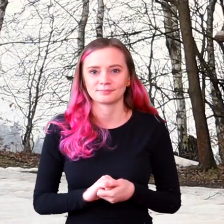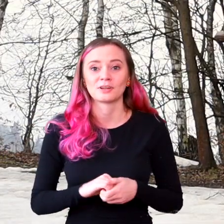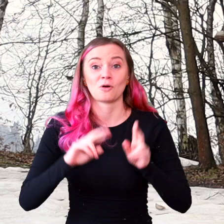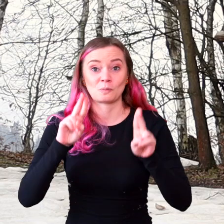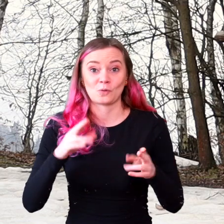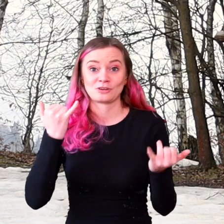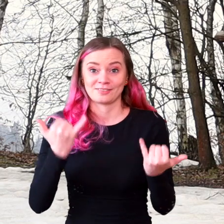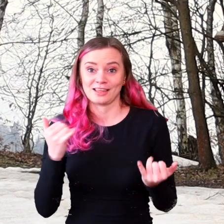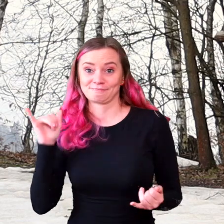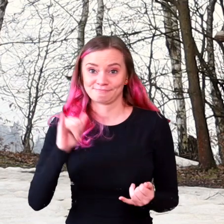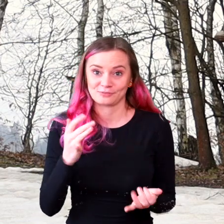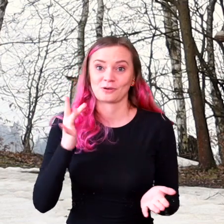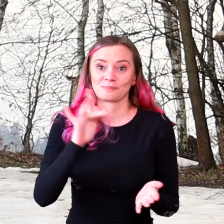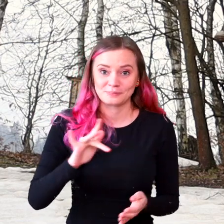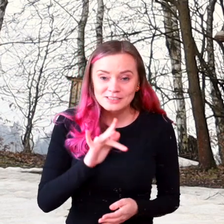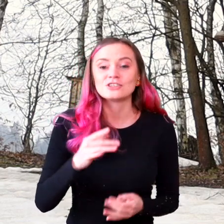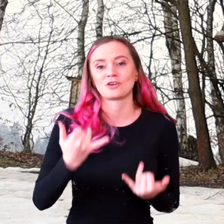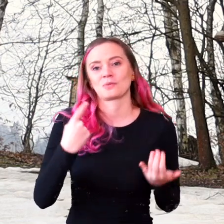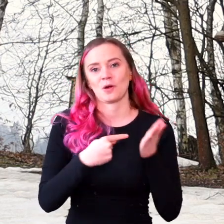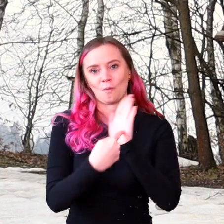Tak jsme právě dorazili na místo a jdeme se kouknout dovnitř.